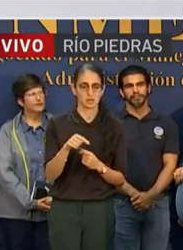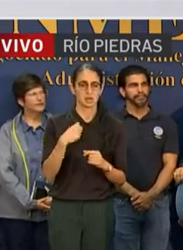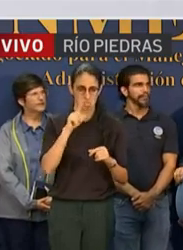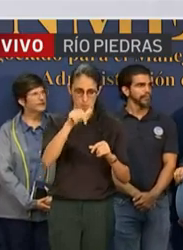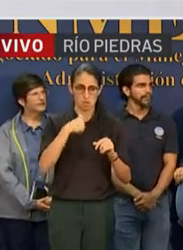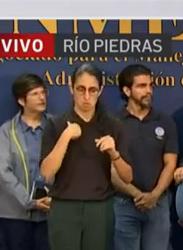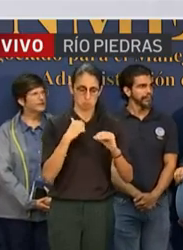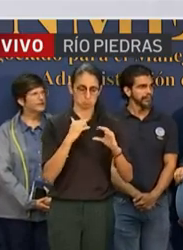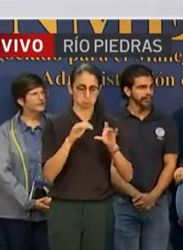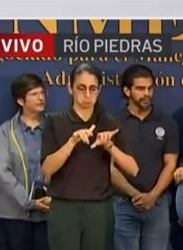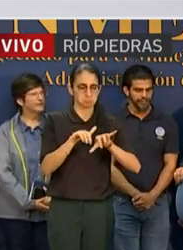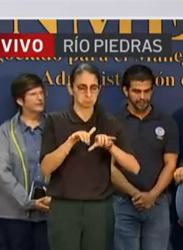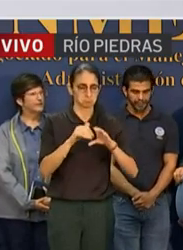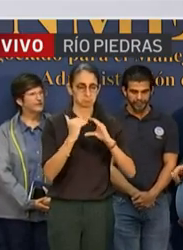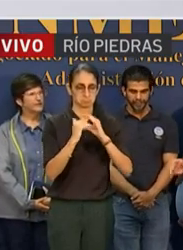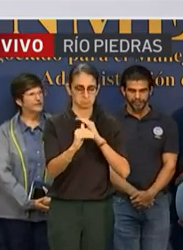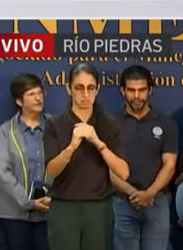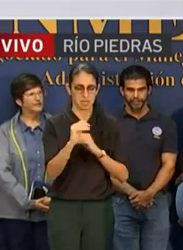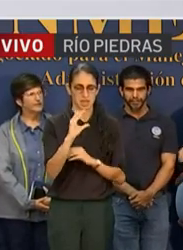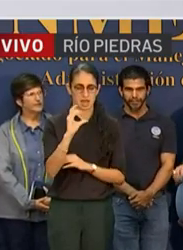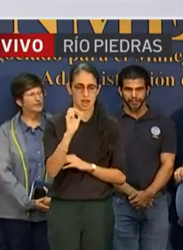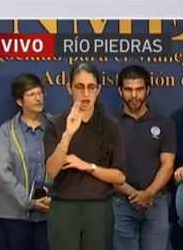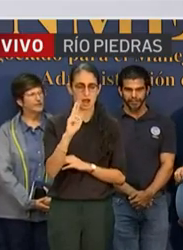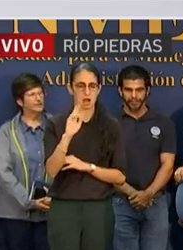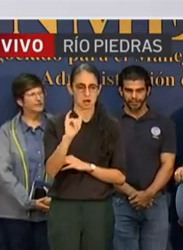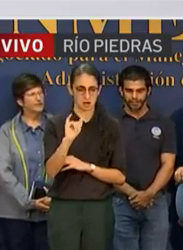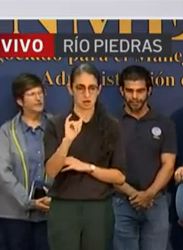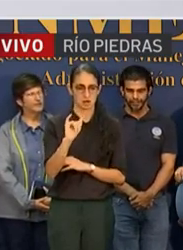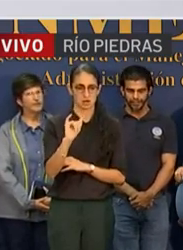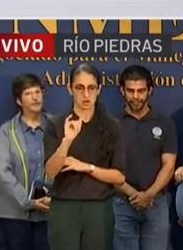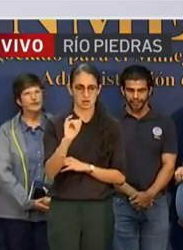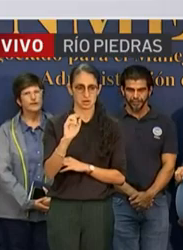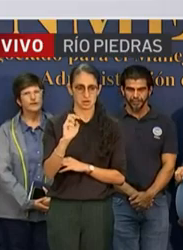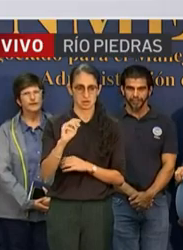APROXIMADAMENTE?